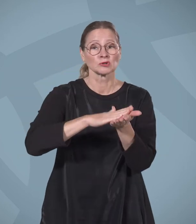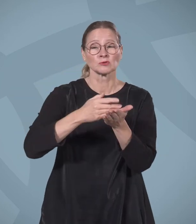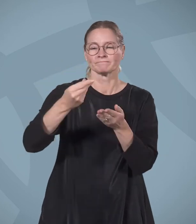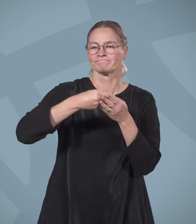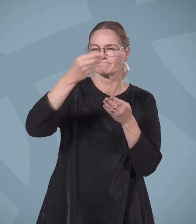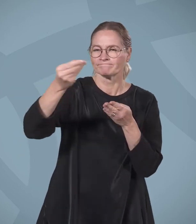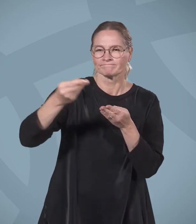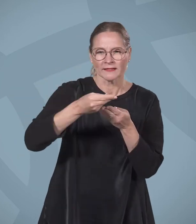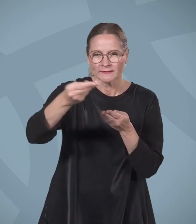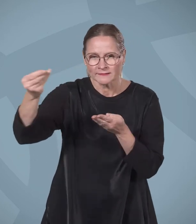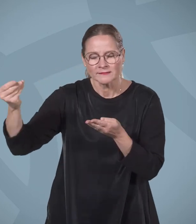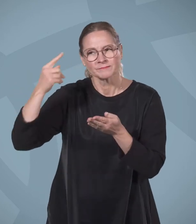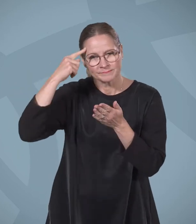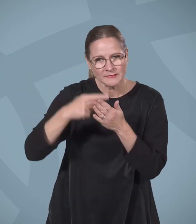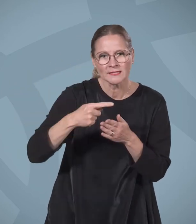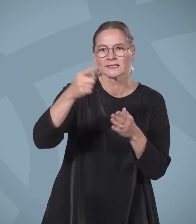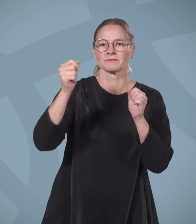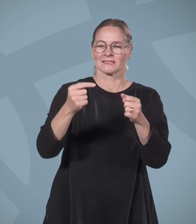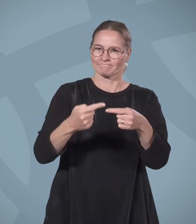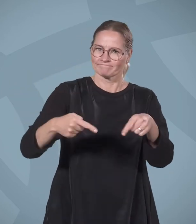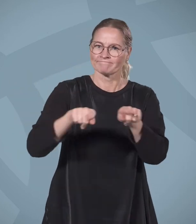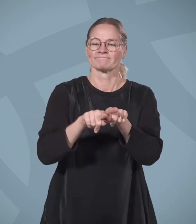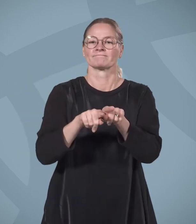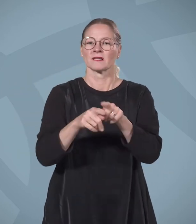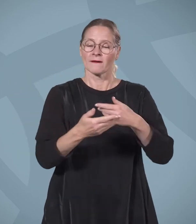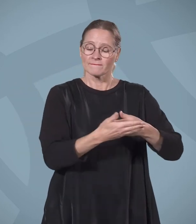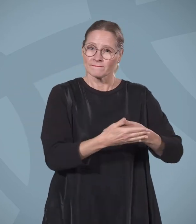toteutettavaksi ja huomioon otettavaksi liittyen sisäkorvaistutteen saaneiden -